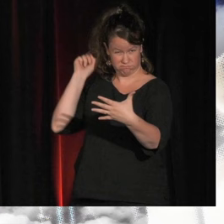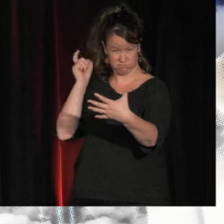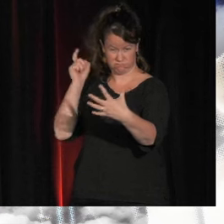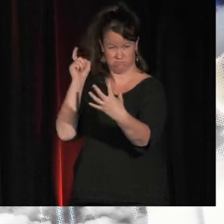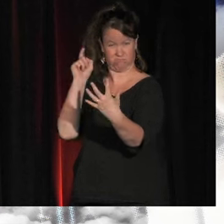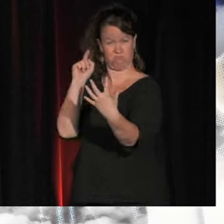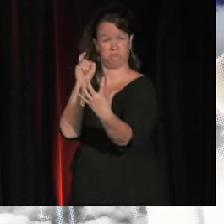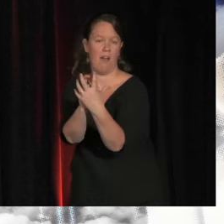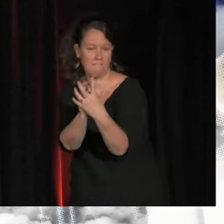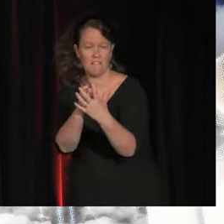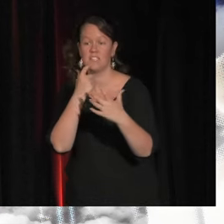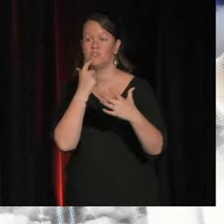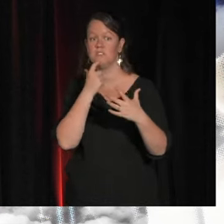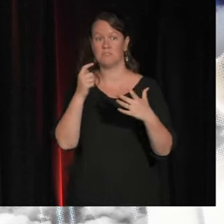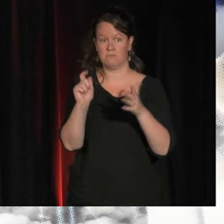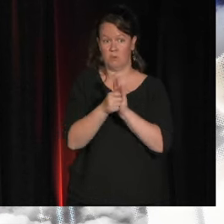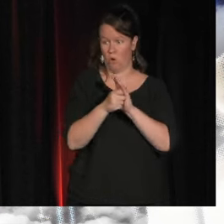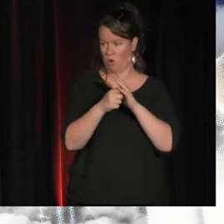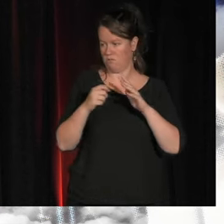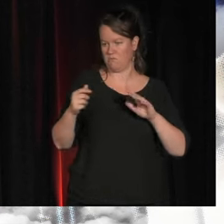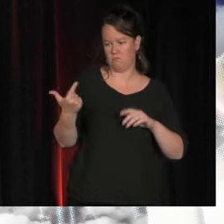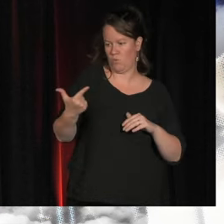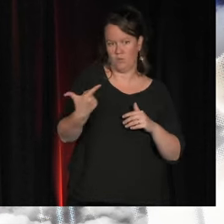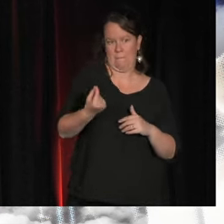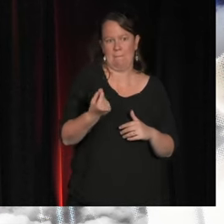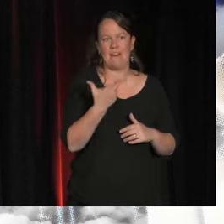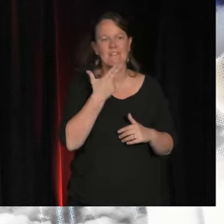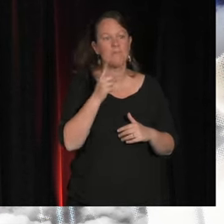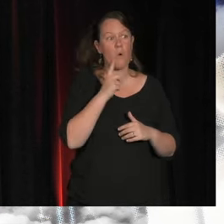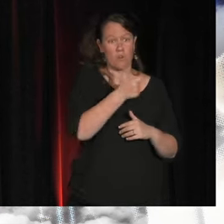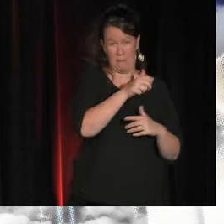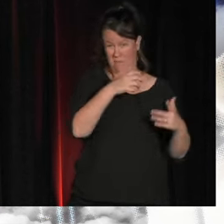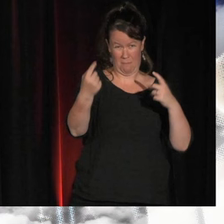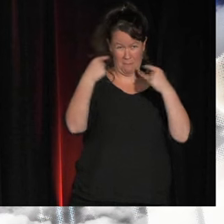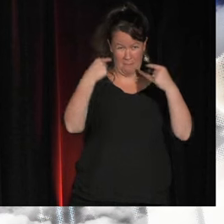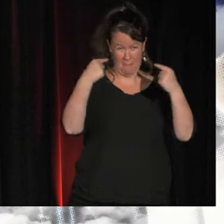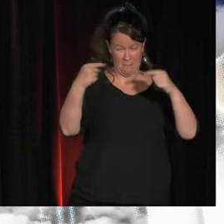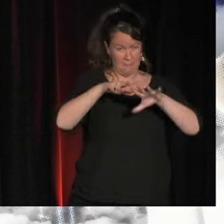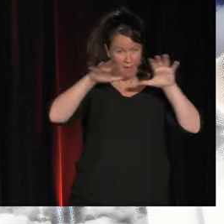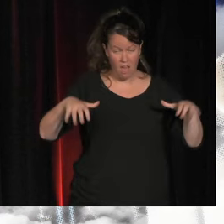Les deux, pendant très longtemps, ont été un des piliers possibles autour duquel une composition se crée.